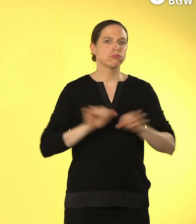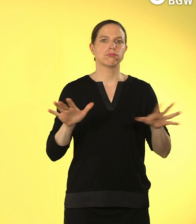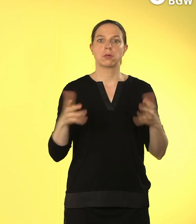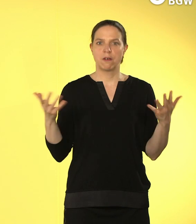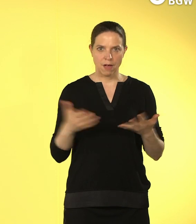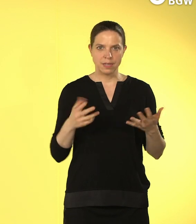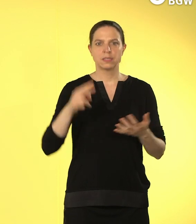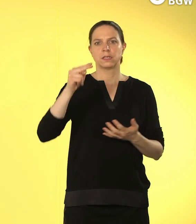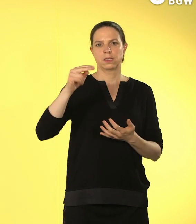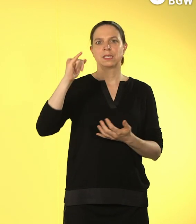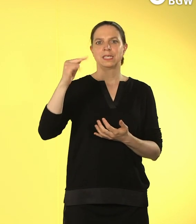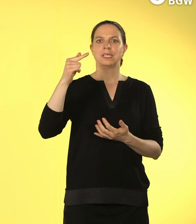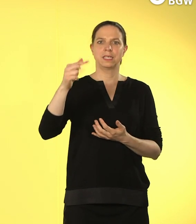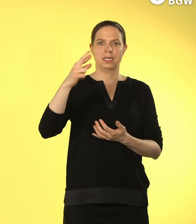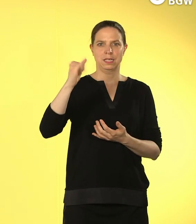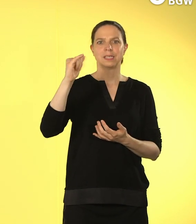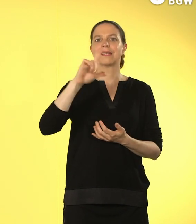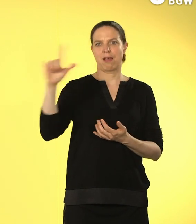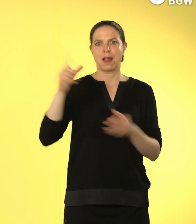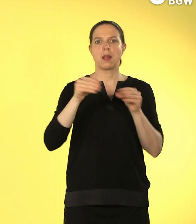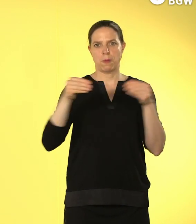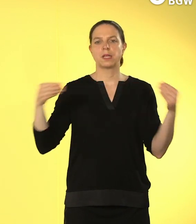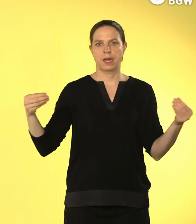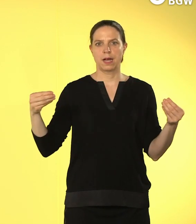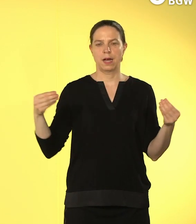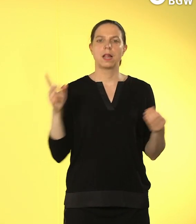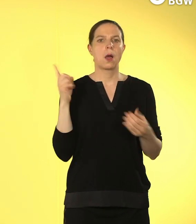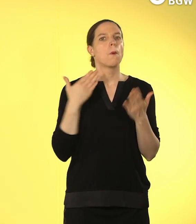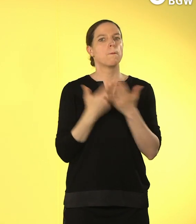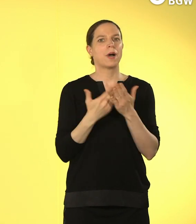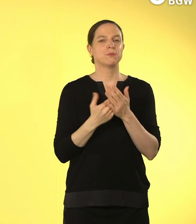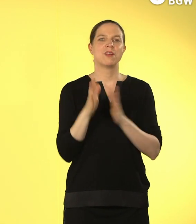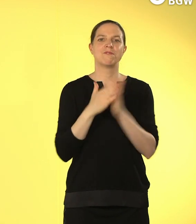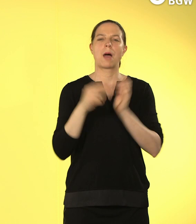ist das Nitril-Material. Hier ist ein Beispiel eines blaugefärbten Handschuhs.